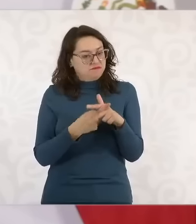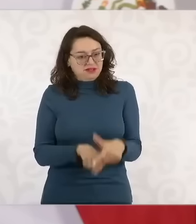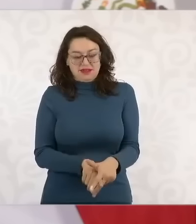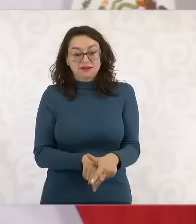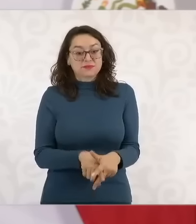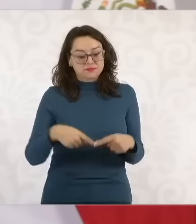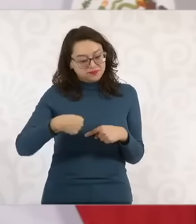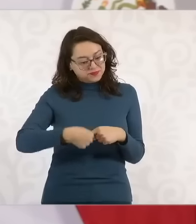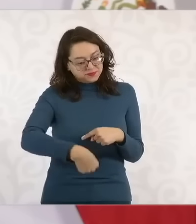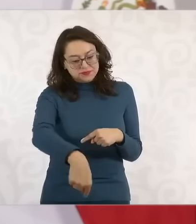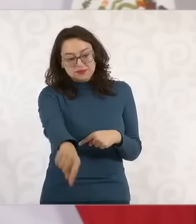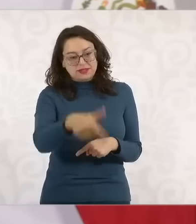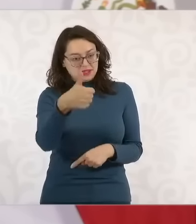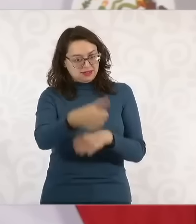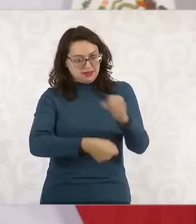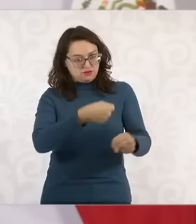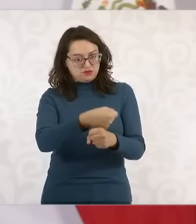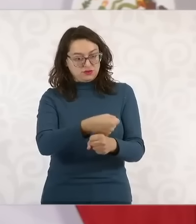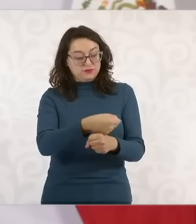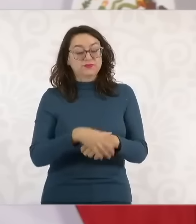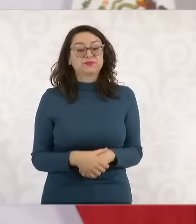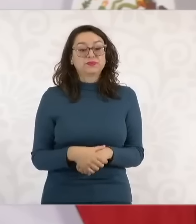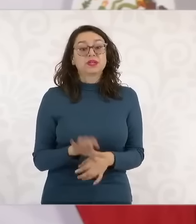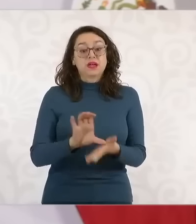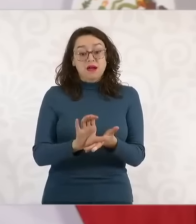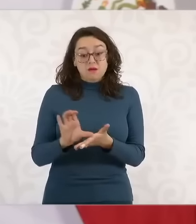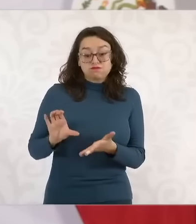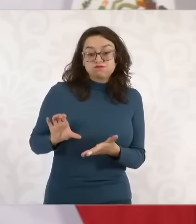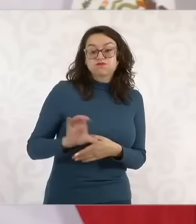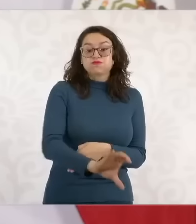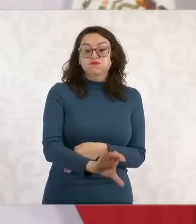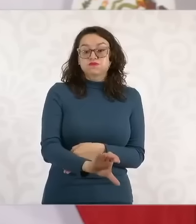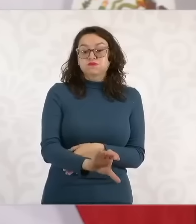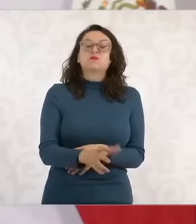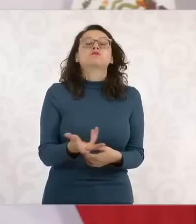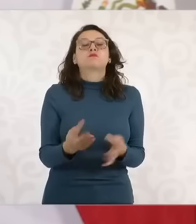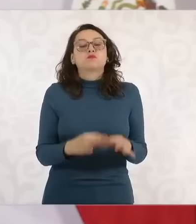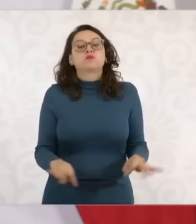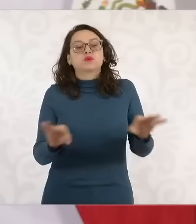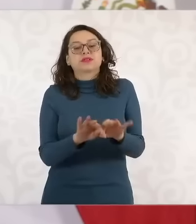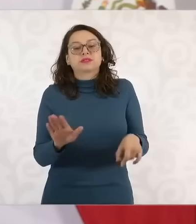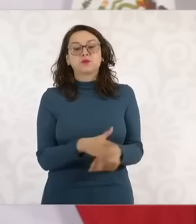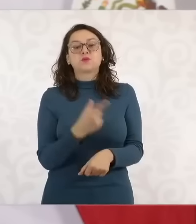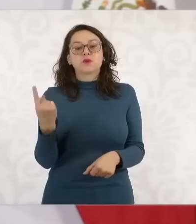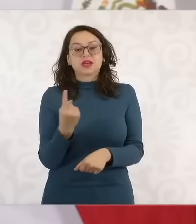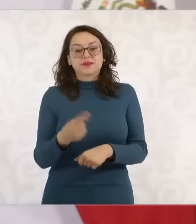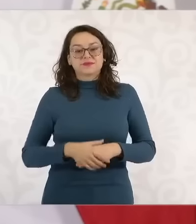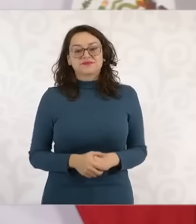tiene este proyecto, esta inversión es que además de los empleos que genera en diversas entidades,